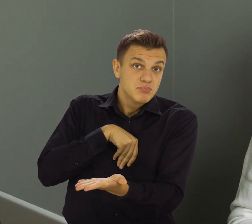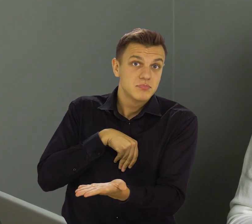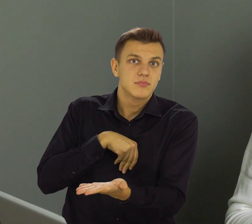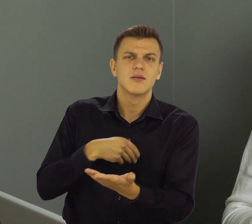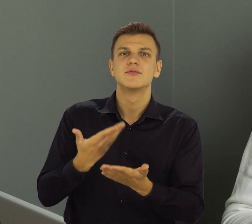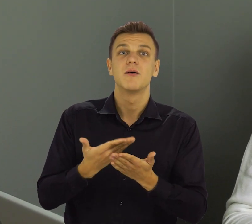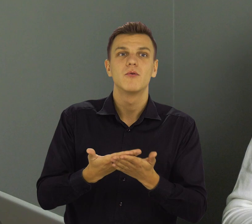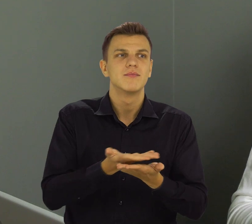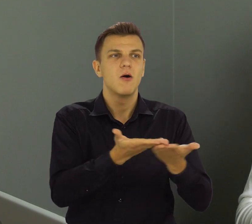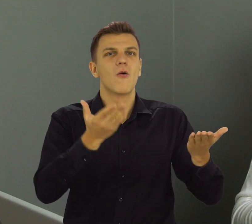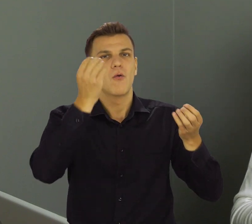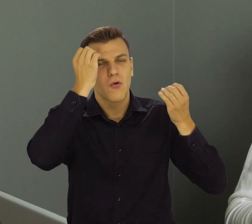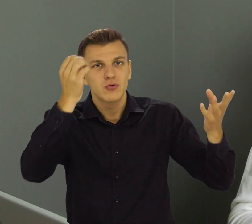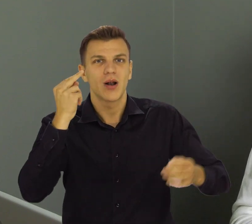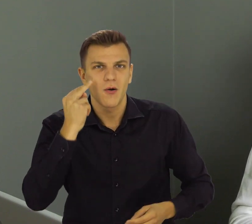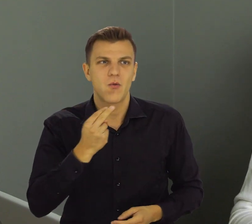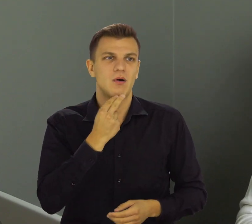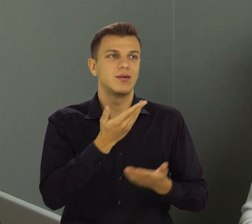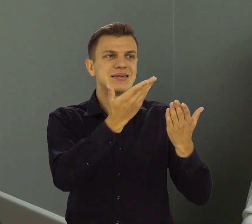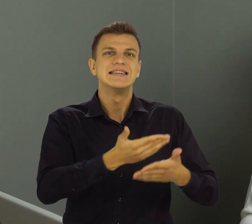to, jak odbierają pewne bodźce czy informacje.